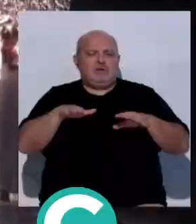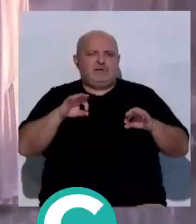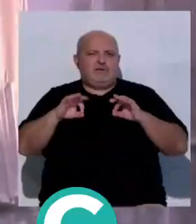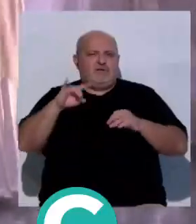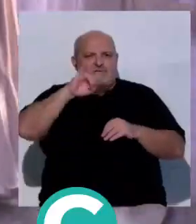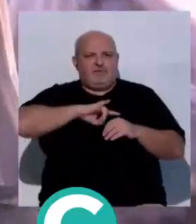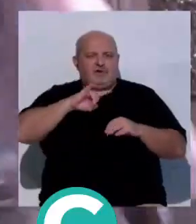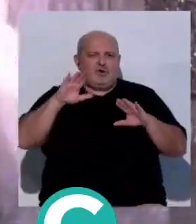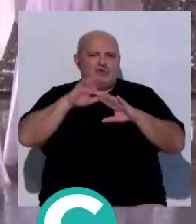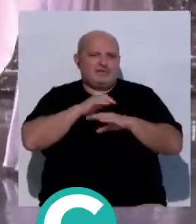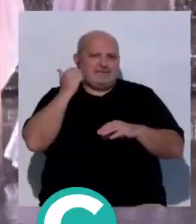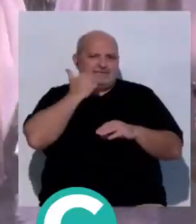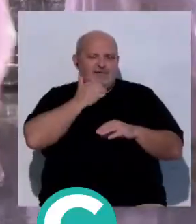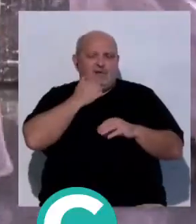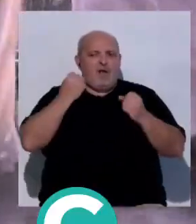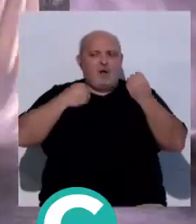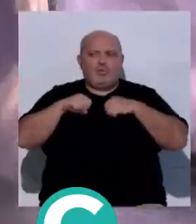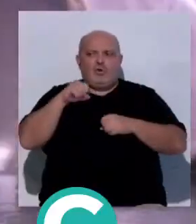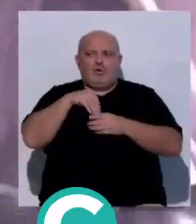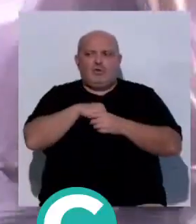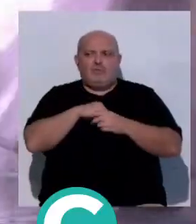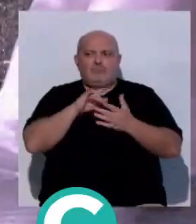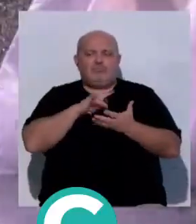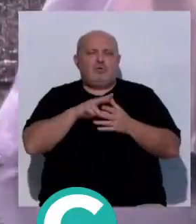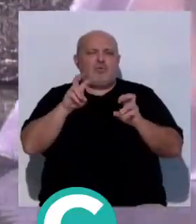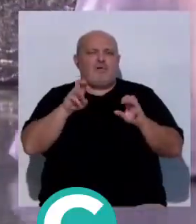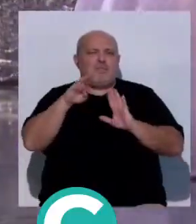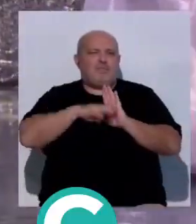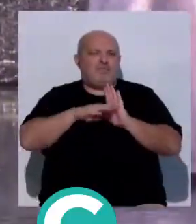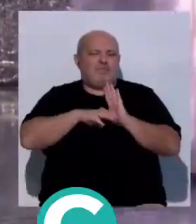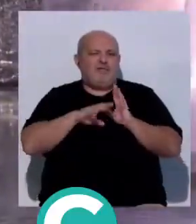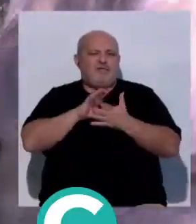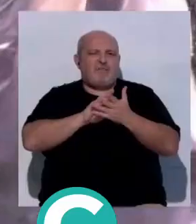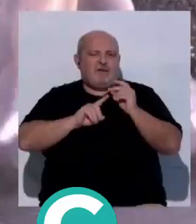la noche de este sábado su actuación dentro de la nueva programación de flamenco del Gran teatro de